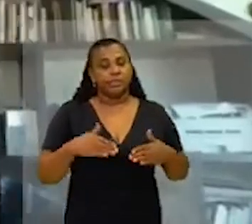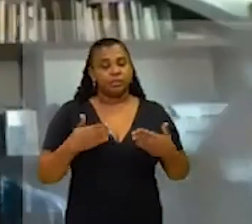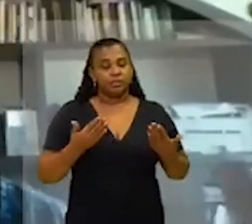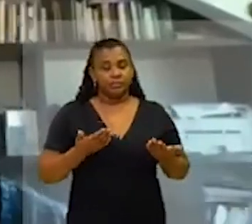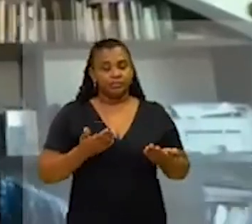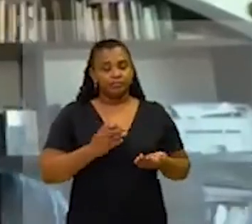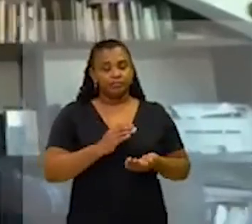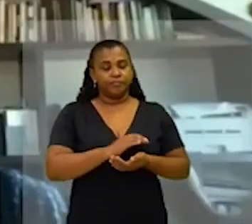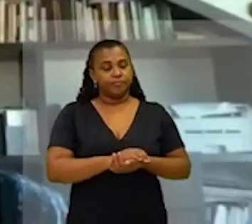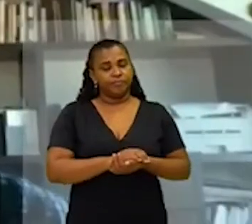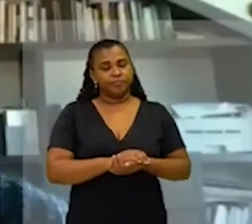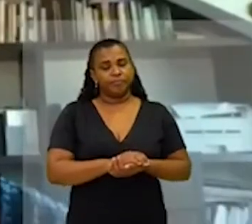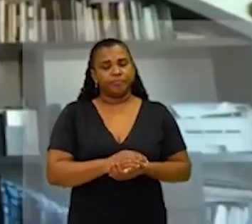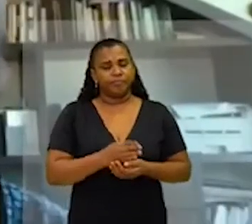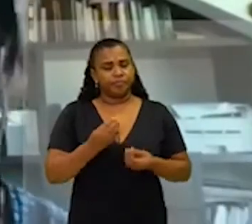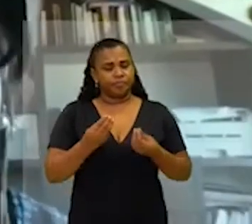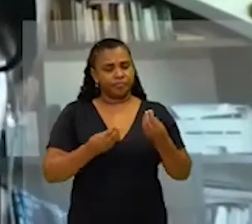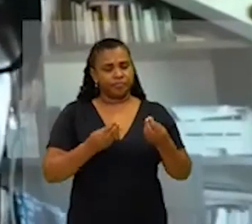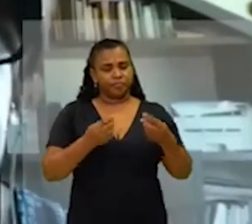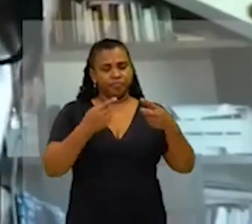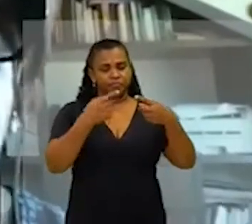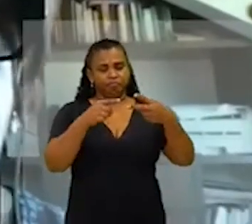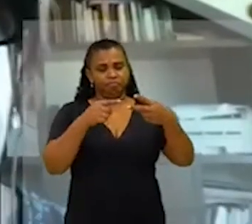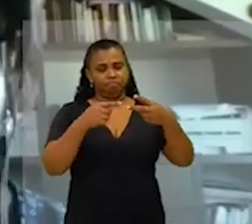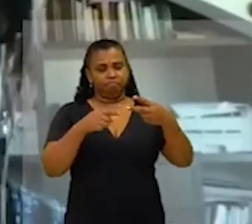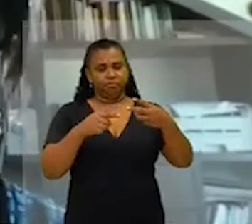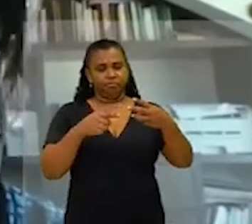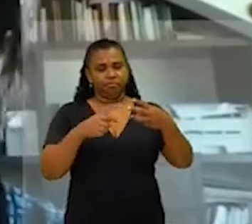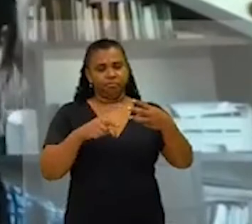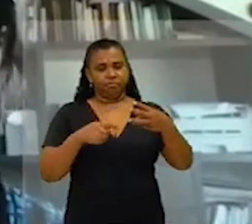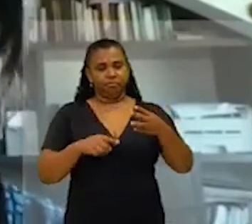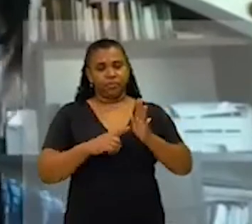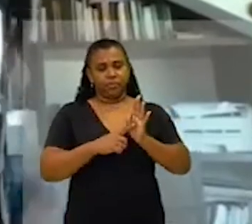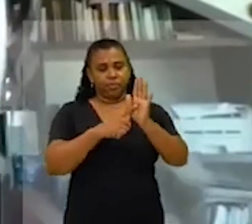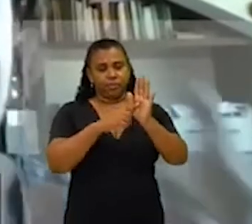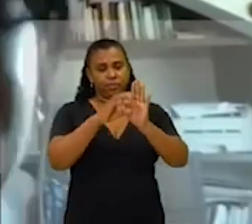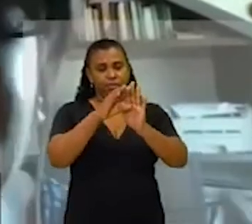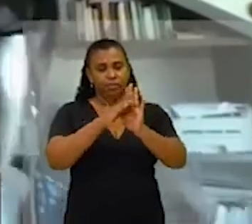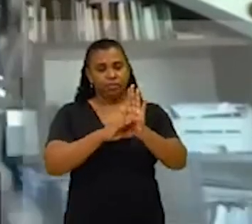por exemplo todos os itens que se apresenta no nosso Capítulo não seria algo que demandaria